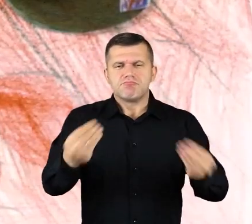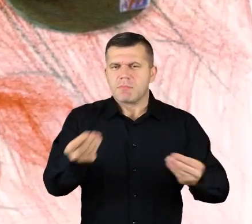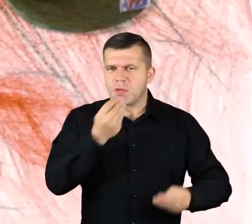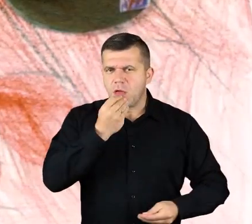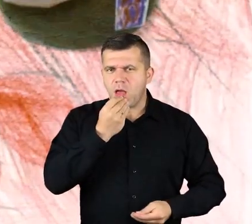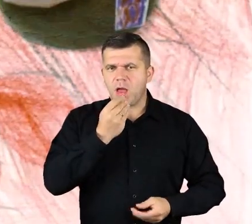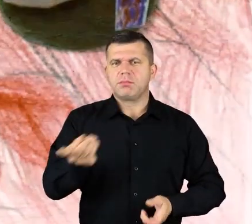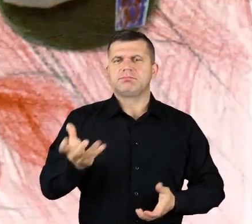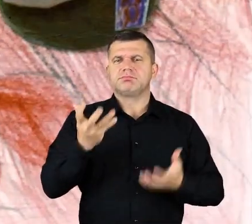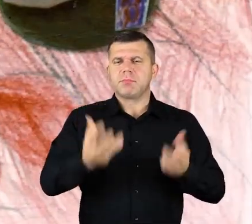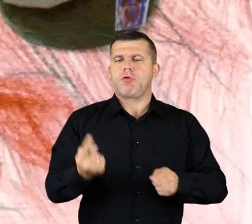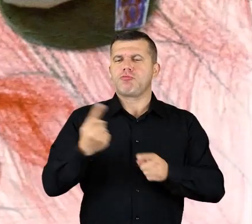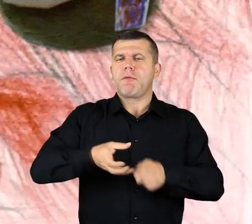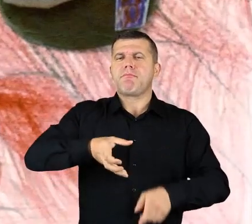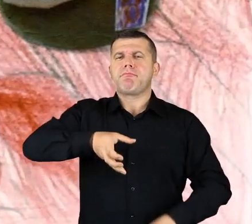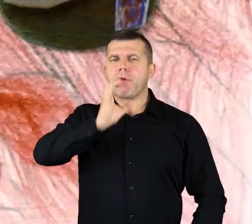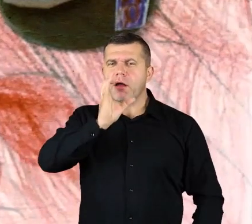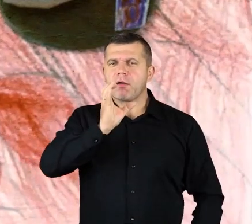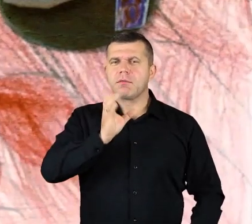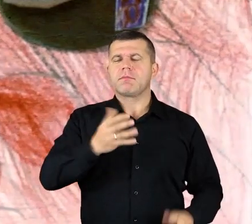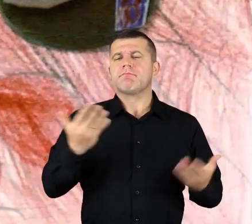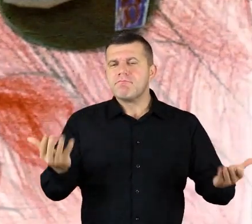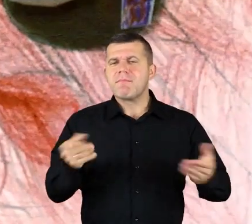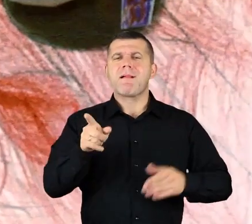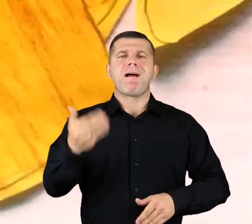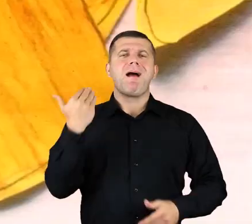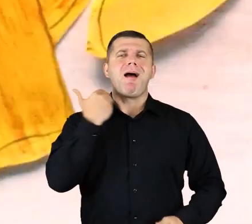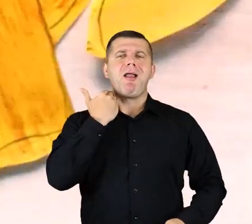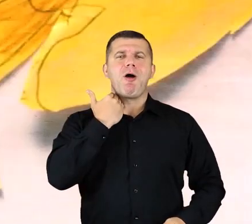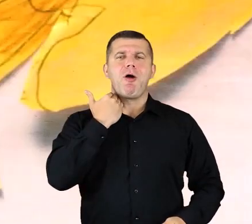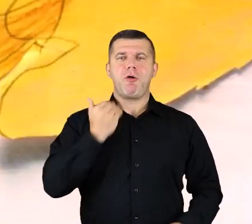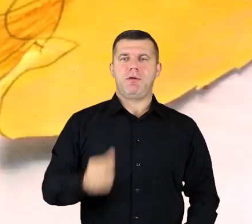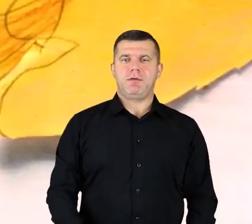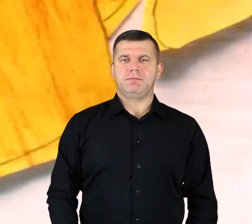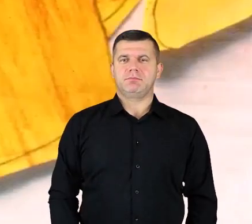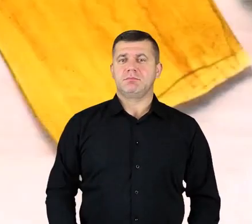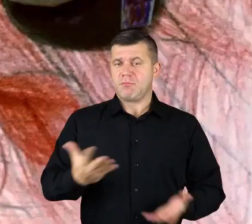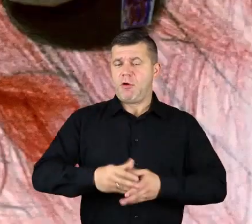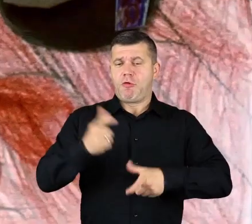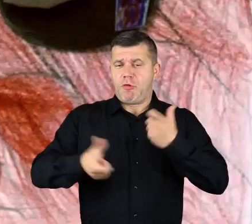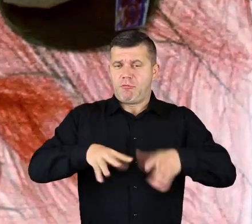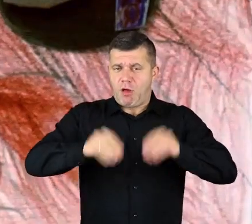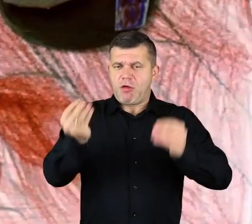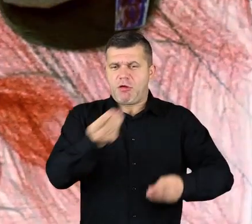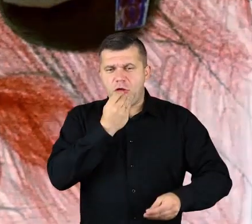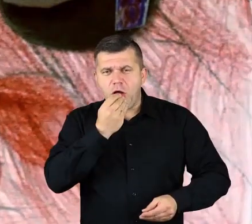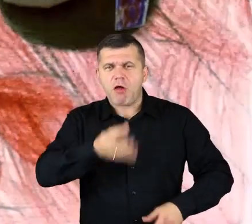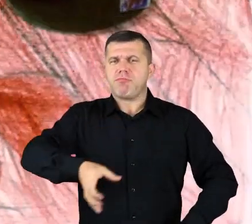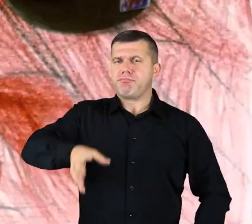postanowili też się czegoś napić i oczywiście postawili na alkohol. Zaczęli jeść i pić.